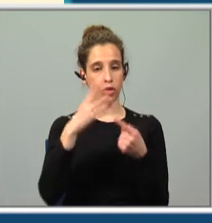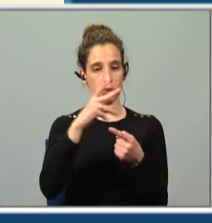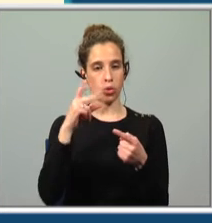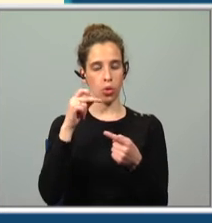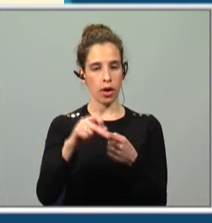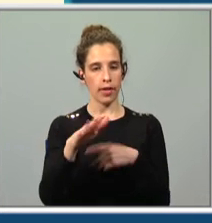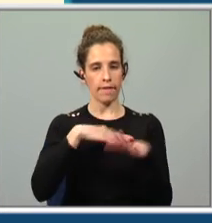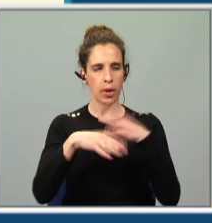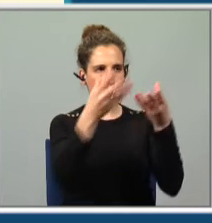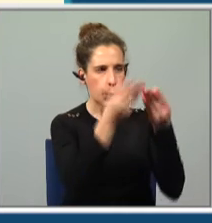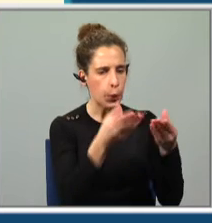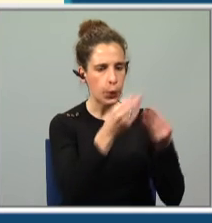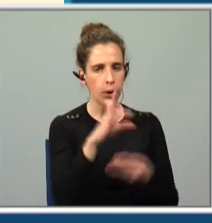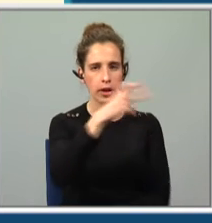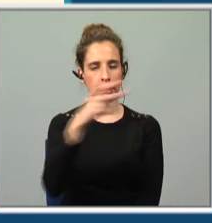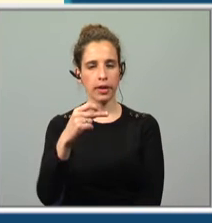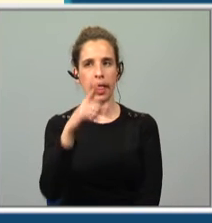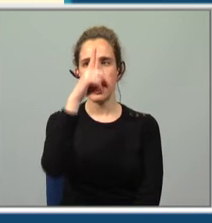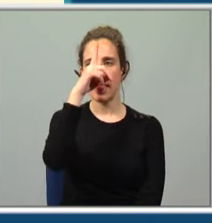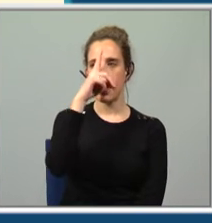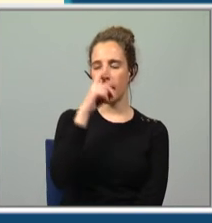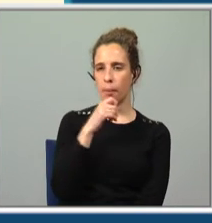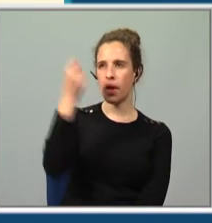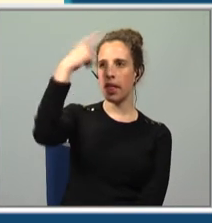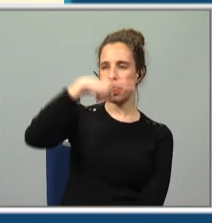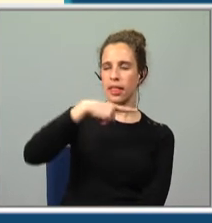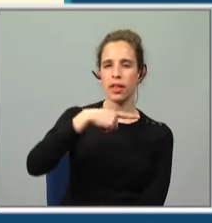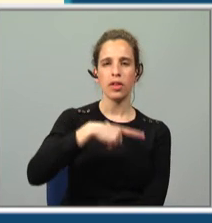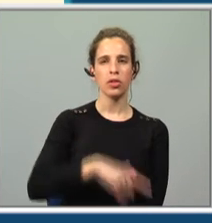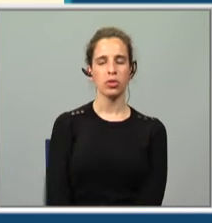logo efetuar cálculos irrita lembrou-se histórias de Piratas e tesouros 很快要進行計算 激怒了他記得海盜與寶藏的故事